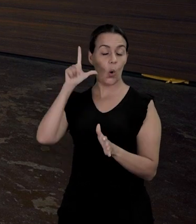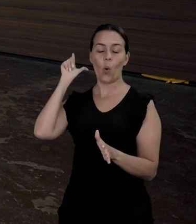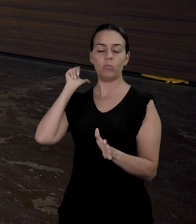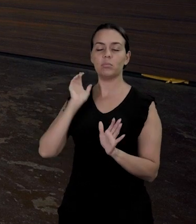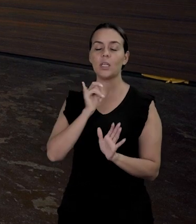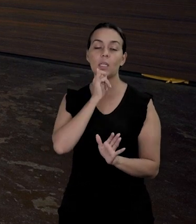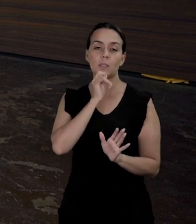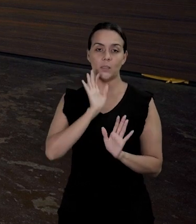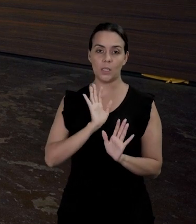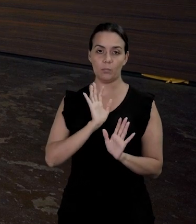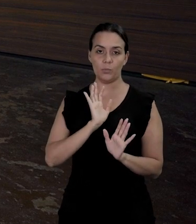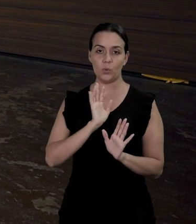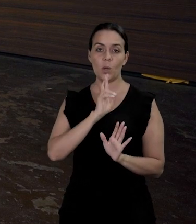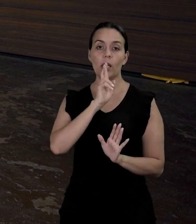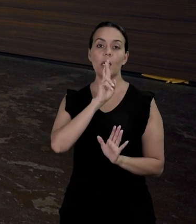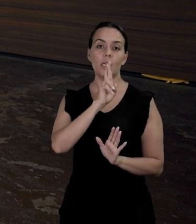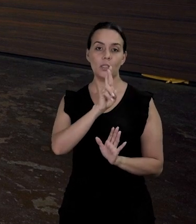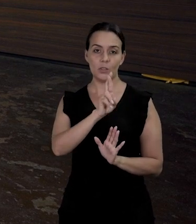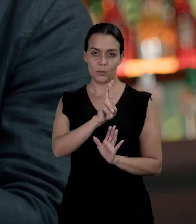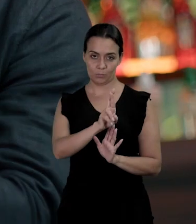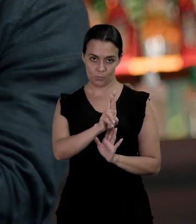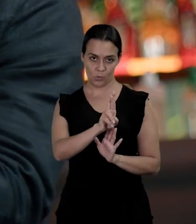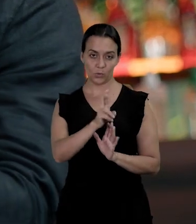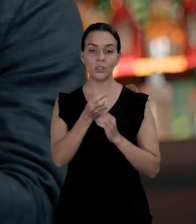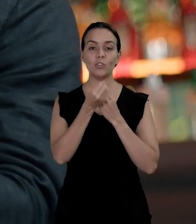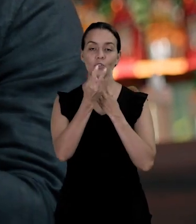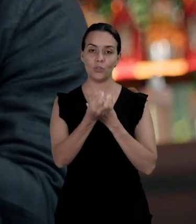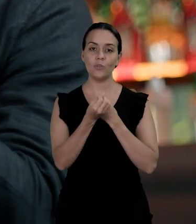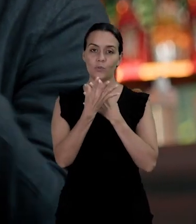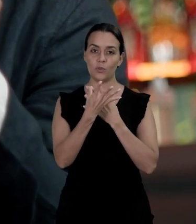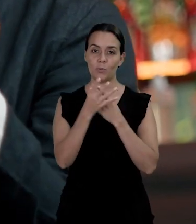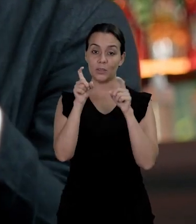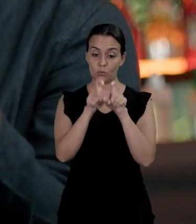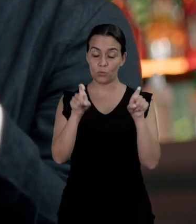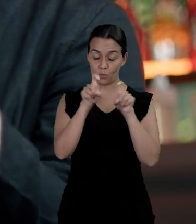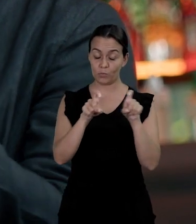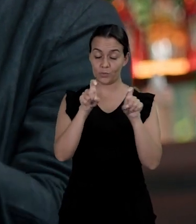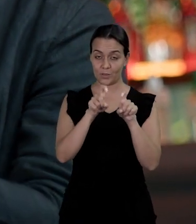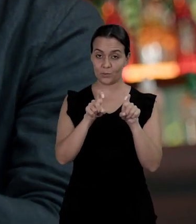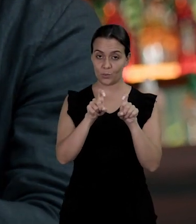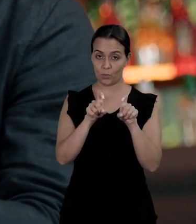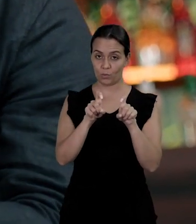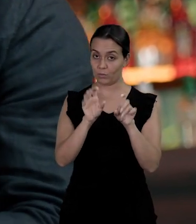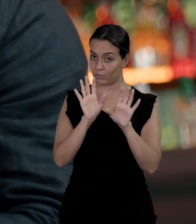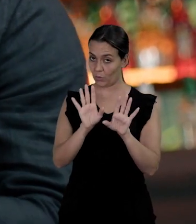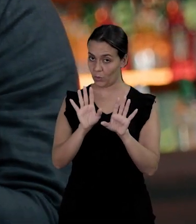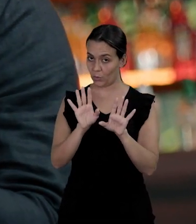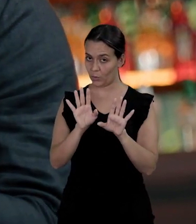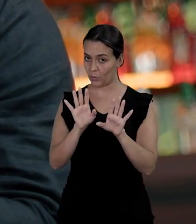Resultados eleitorais, vamos dizer. Isso não é um furo de reportagem, é informação que está disponível, mas todo mundo precisa dar.